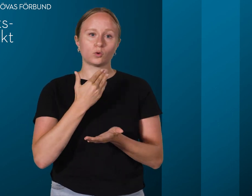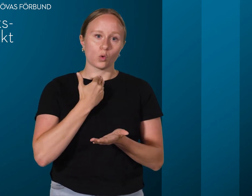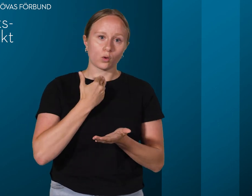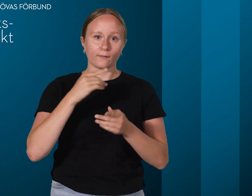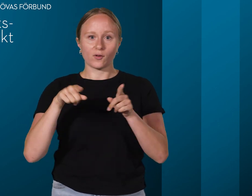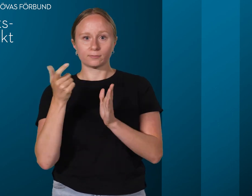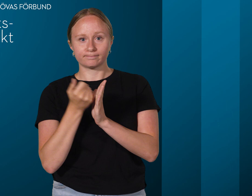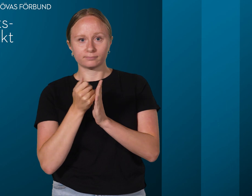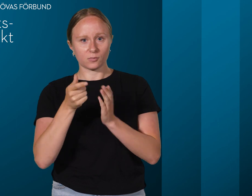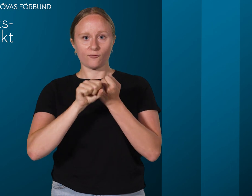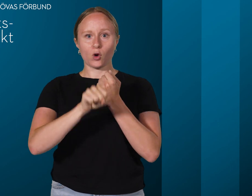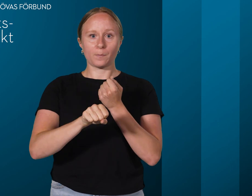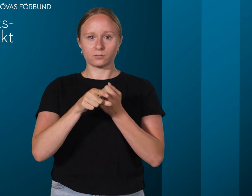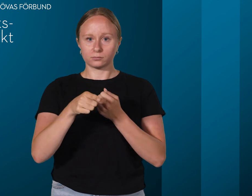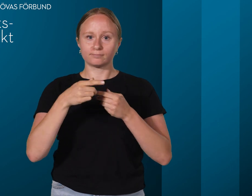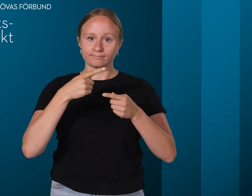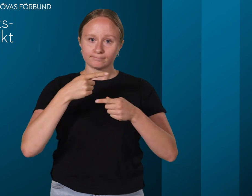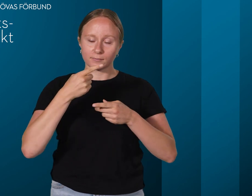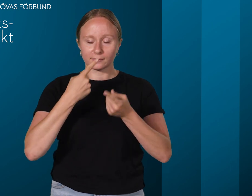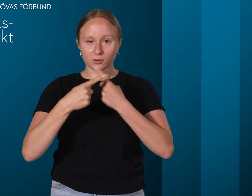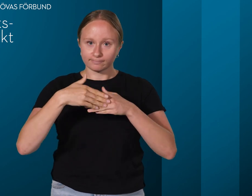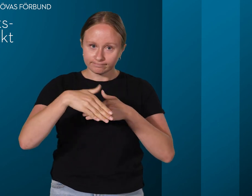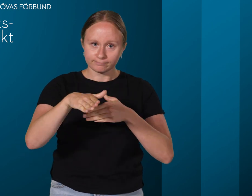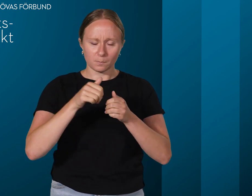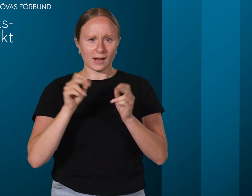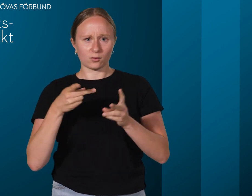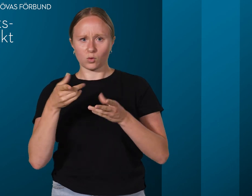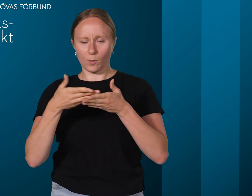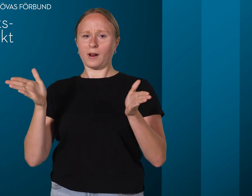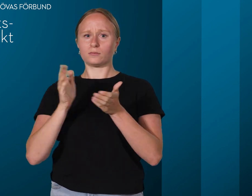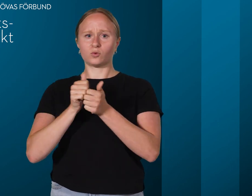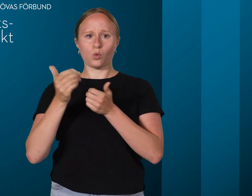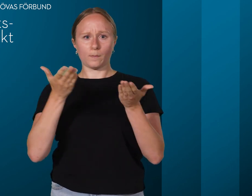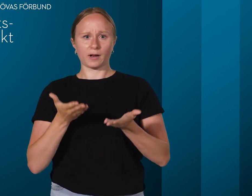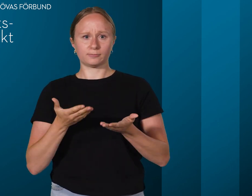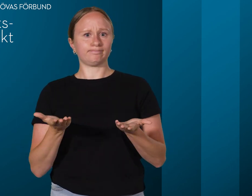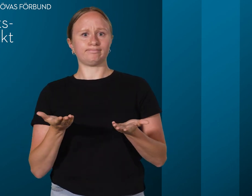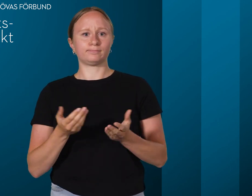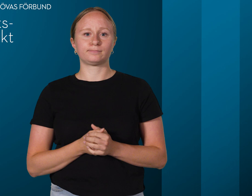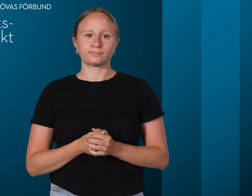om förbudet mot tolkning av ljud- och bildinspelningar fortfarande pågår.